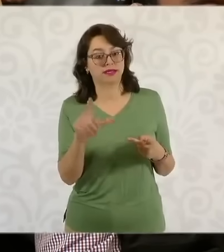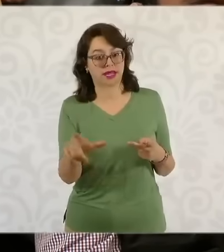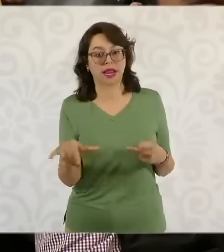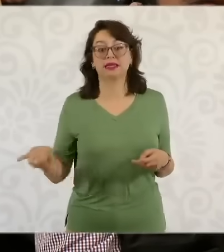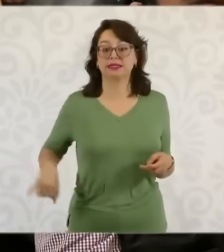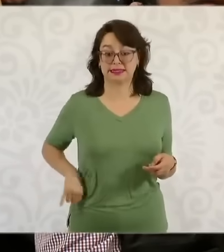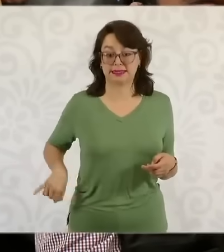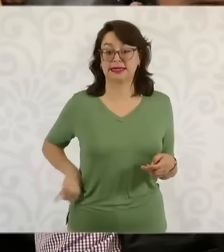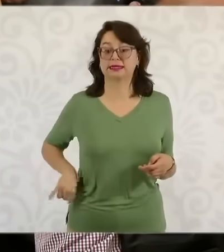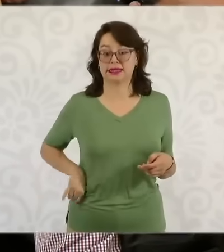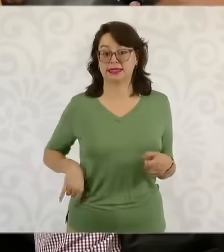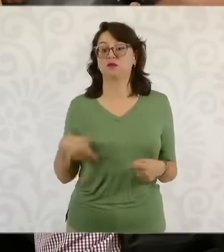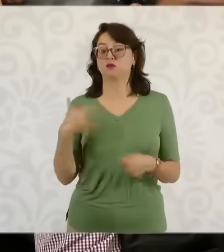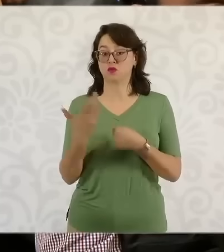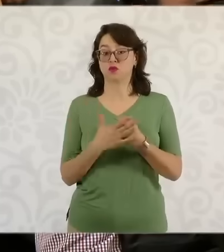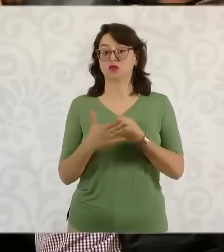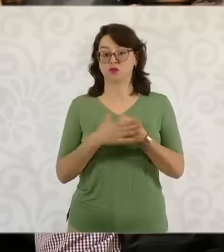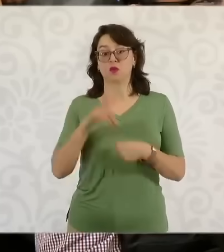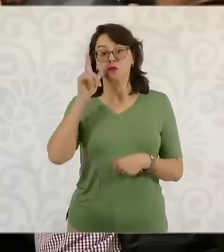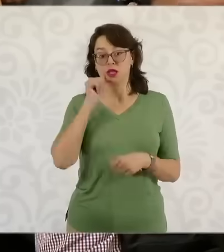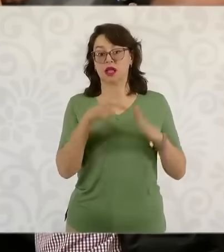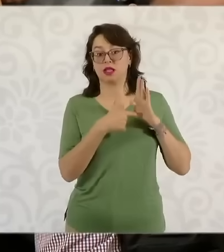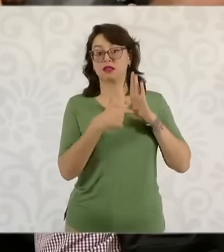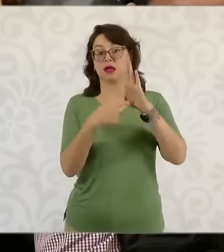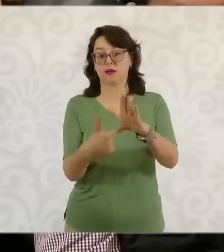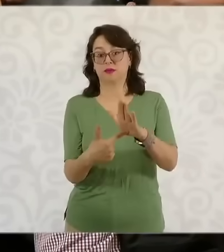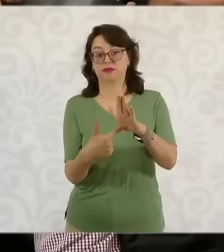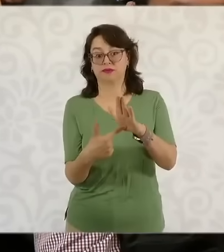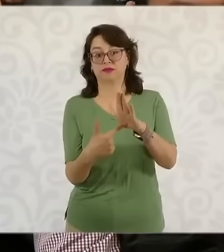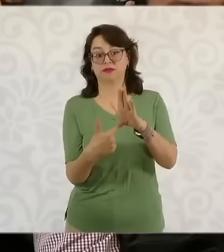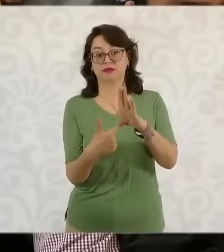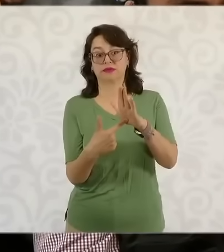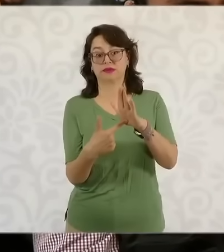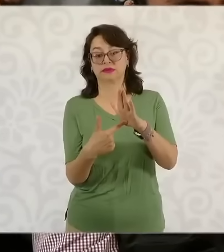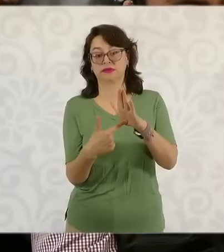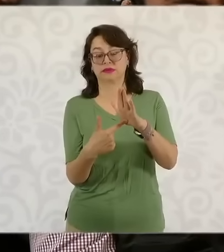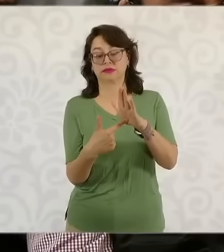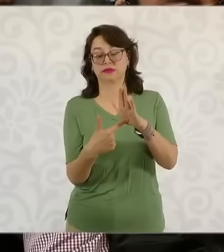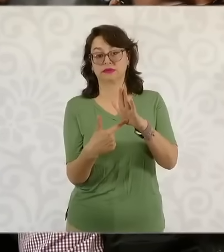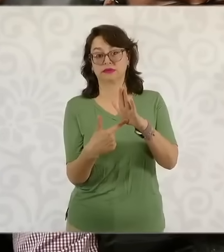presidenta que ya lo veremos ojalá lo pudieran tratar mañana de que el abuso sexual en La Sedena